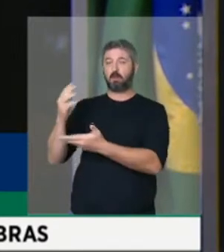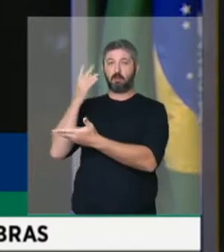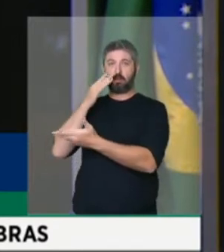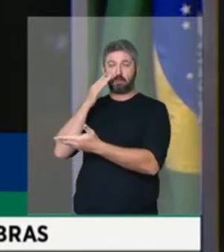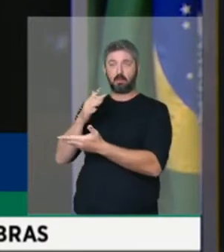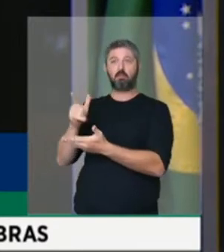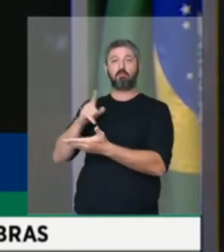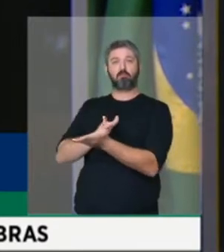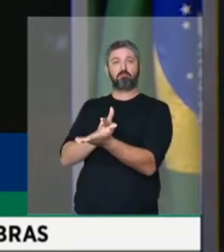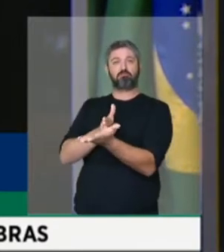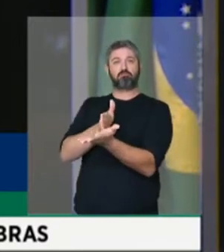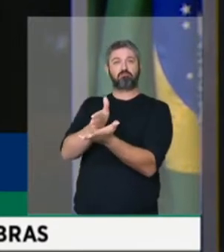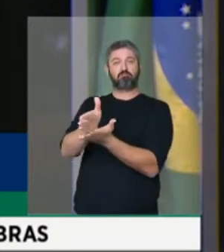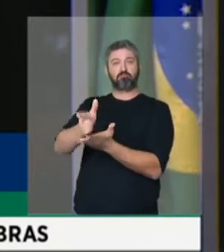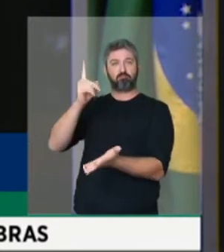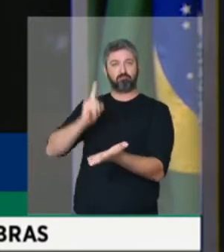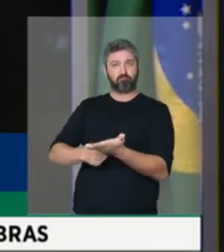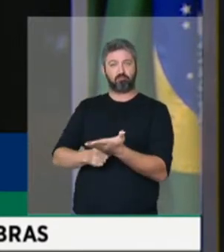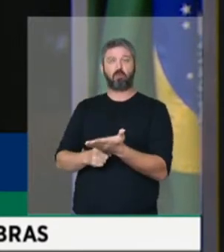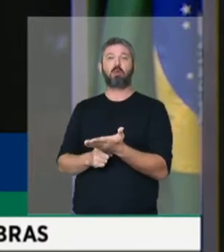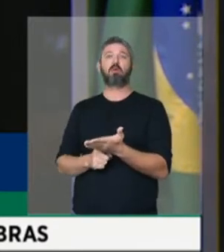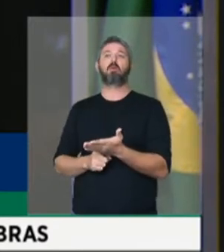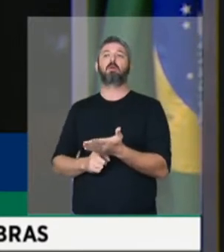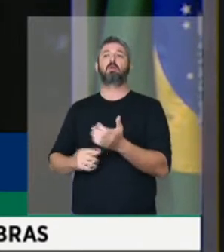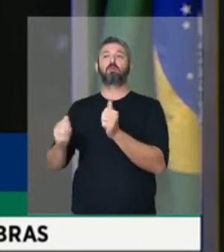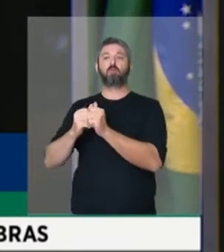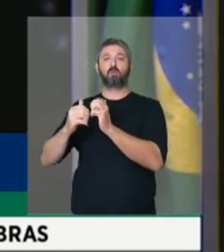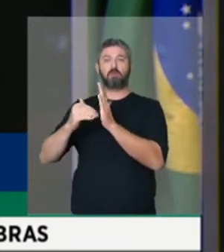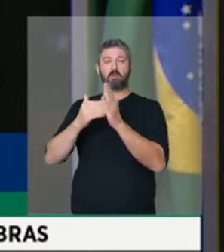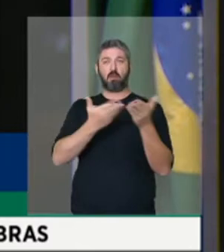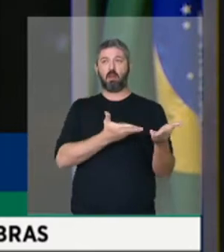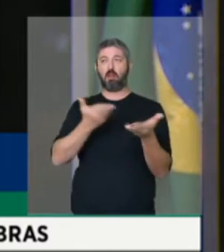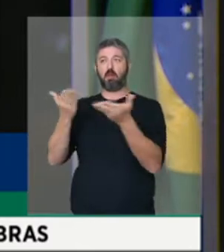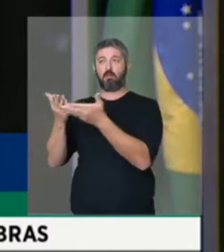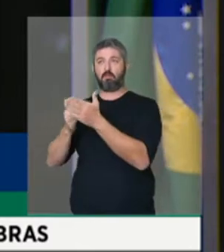COM ISSO PERMITIU TAMBÉM UM AVANÇO SIGNIFICATIVO DESSE PROCESSO DE QUALIDADE DO PROJETO QUE SAI DO PARLAMENTO